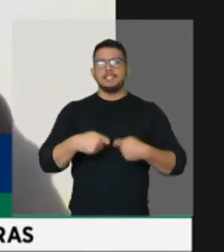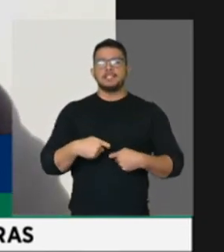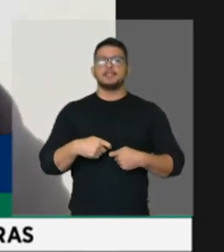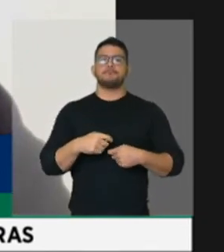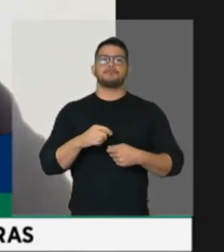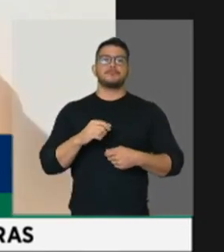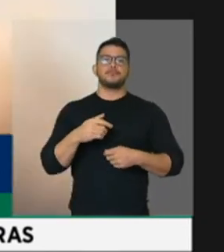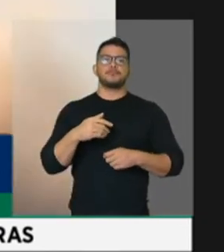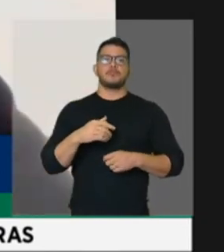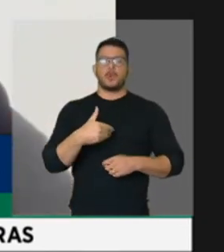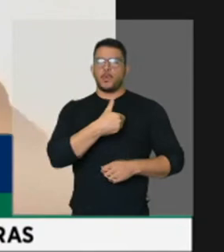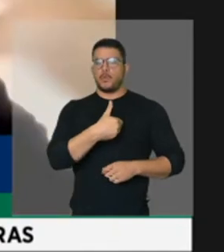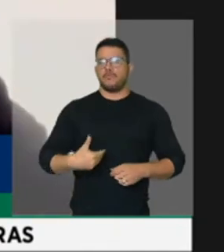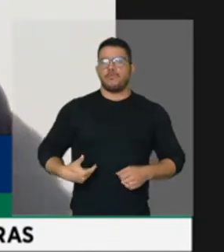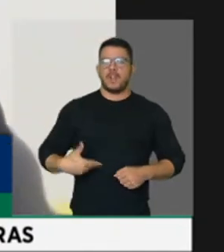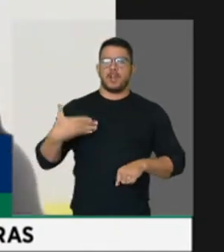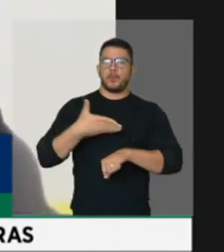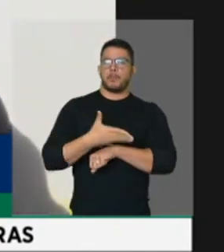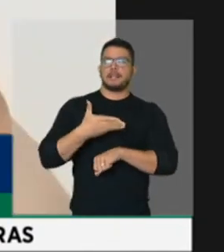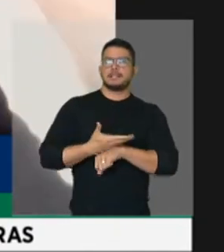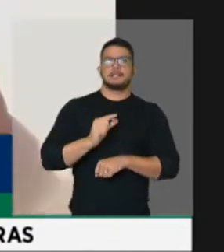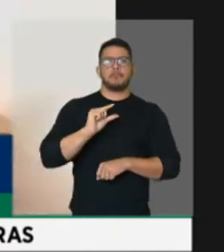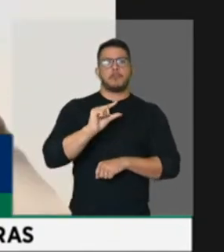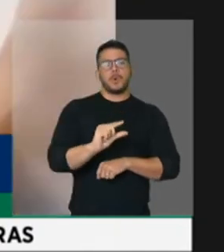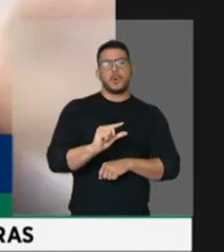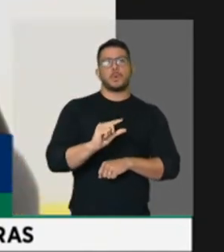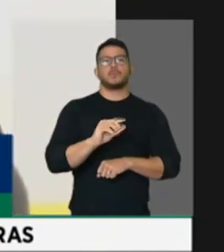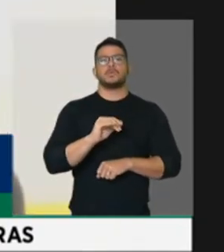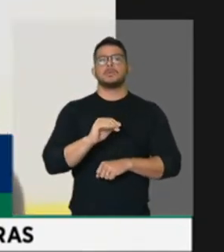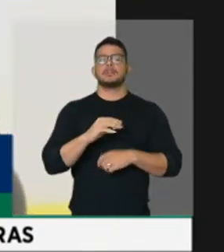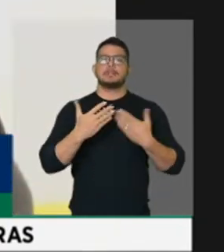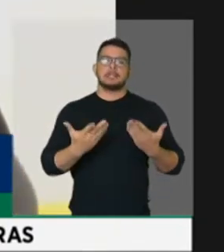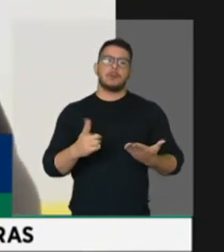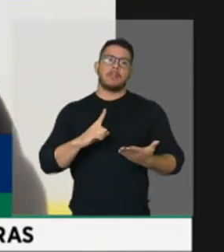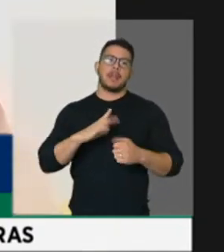PRESIDENTE ELEITO... COLOR DE MELLO, NA CONTRAMÃO DA CONSTITUIÇÃO, TEVE O DISCURSO DO ESTADO MÍ NIMO,